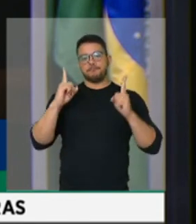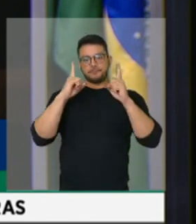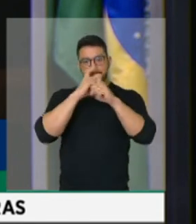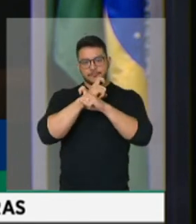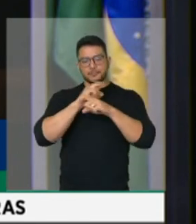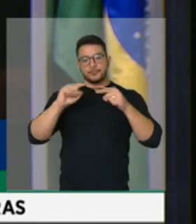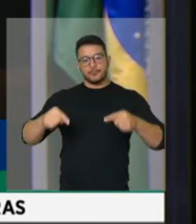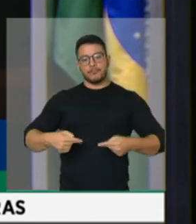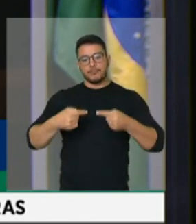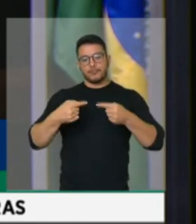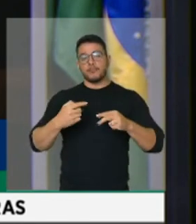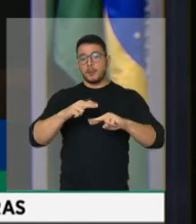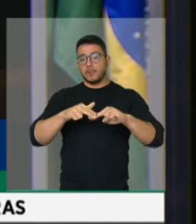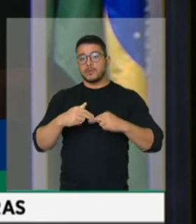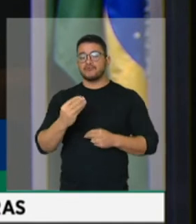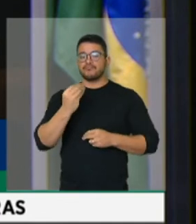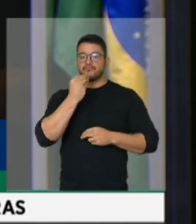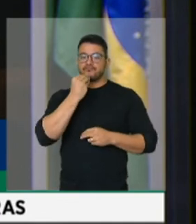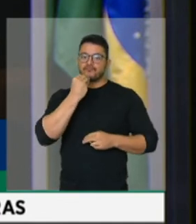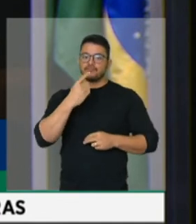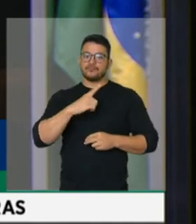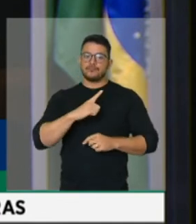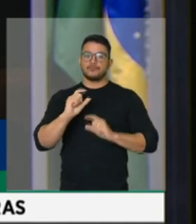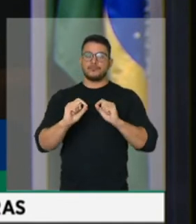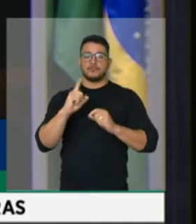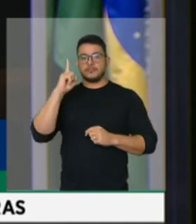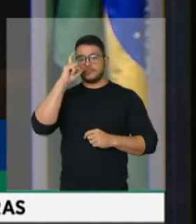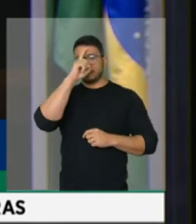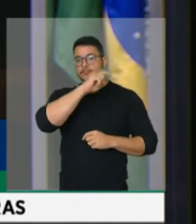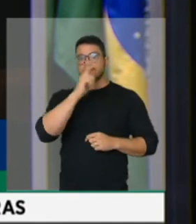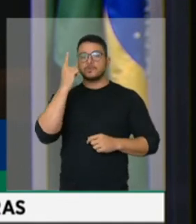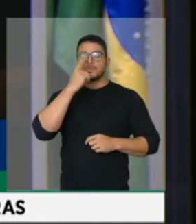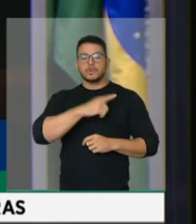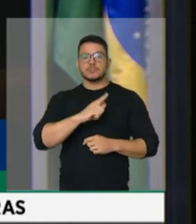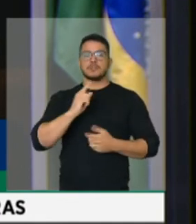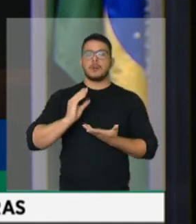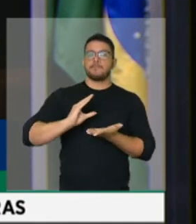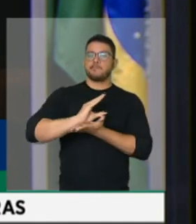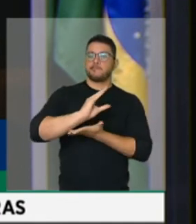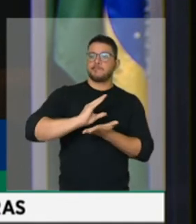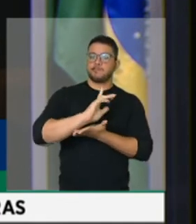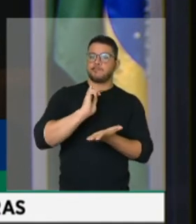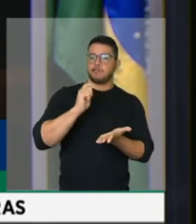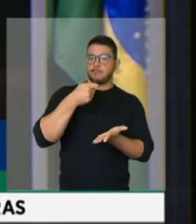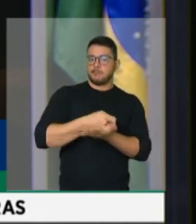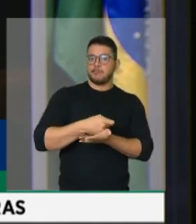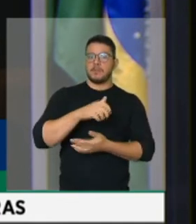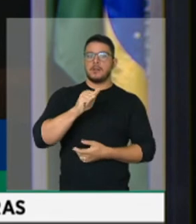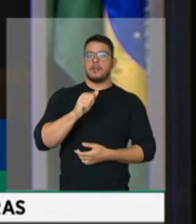ATÉ ENTÃO INSTALADO. ENTRETANTO TENDO EM VISTA ESSA ESCALA DE VALORES OBTENÇÃO DE INVESTIDORES PARA AQUISIÇÃO DE TODOS ATIVOS ENVOLVERIA DESAFIOS A SER